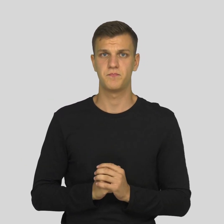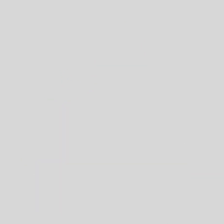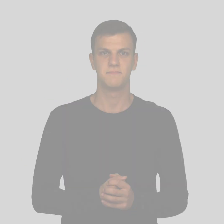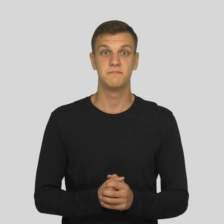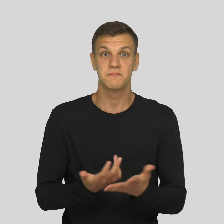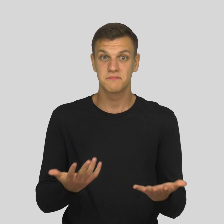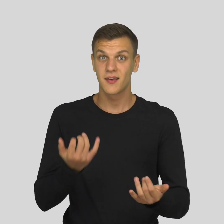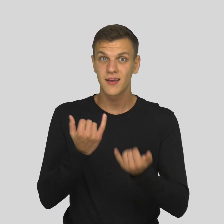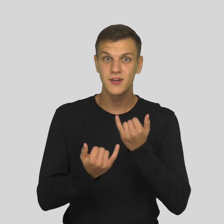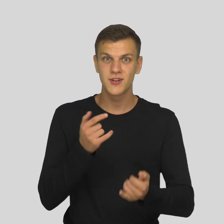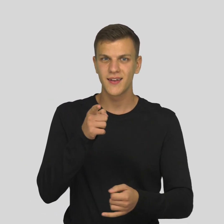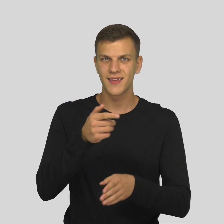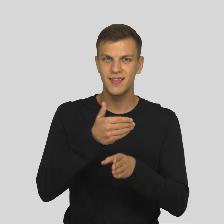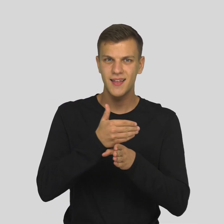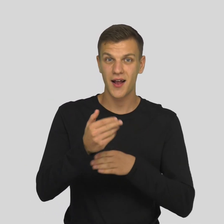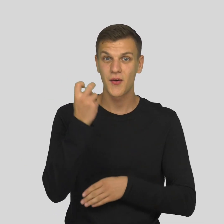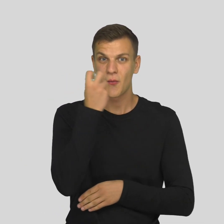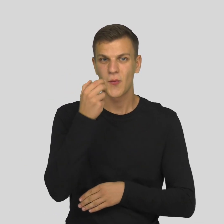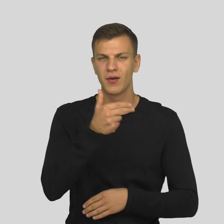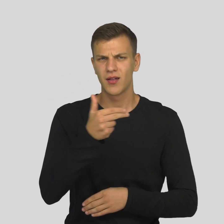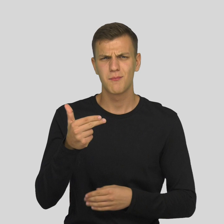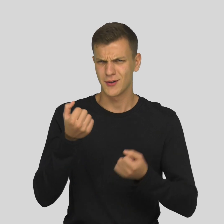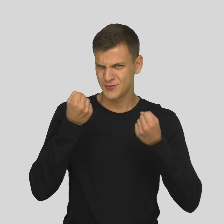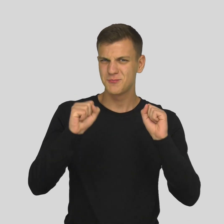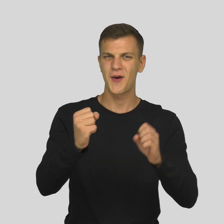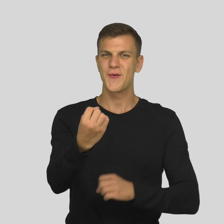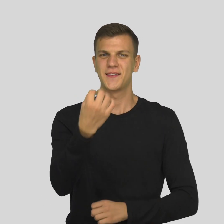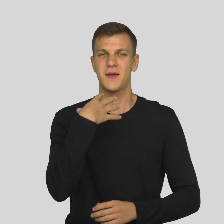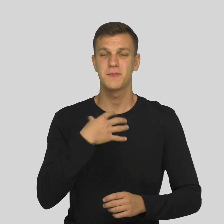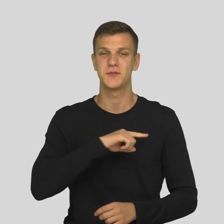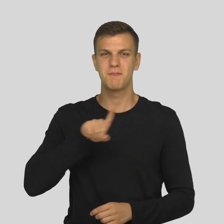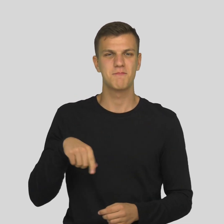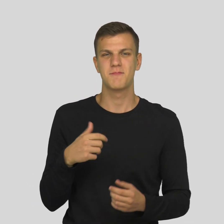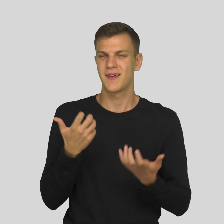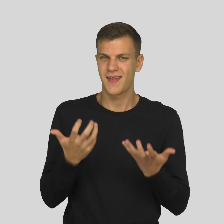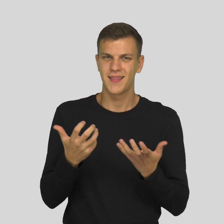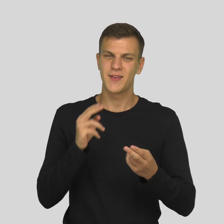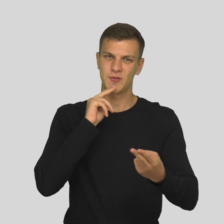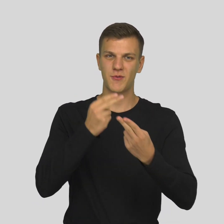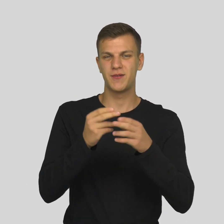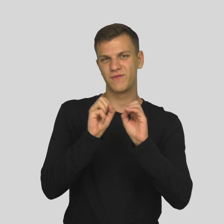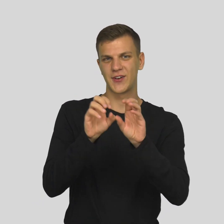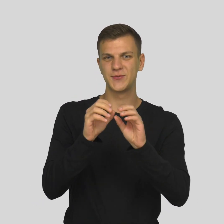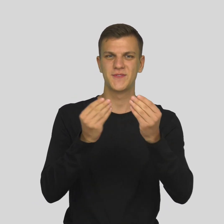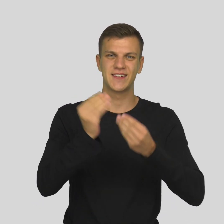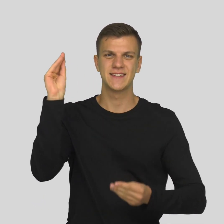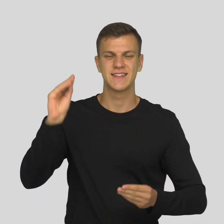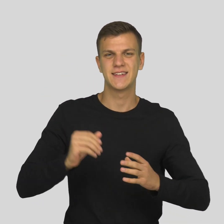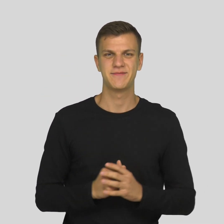Jeżeli powyższe pytania nie wyczerpują Twojej ciekawości – napisz do nas, chętnie odpowiemy na wszystkie pytania.